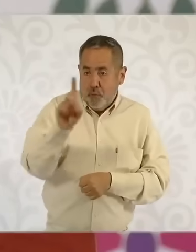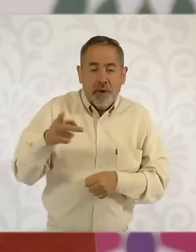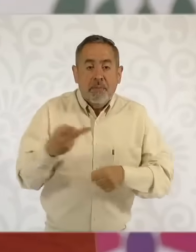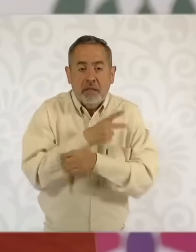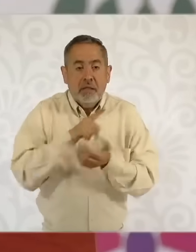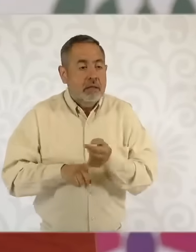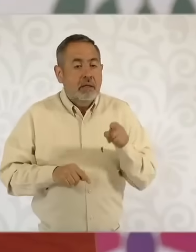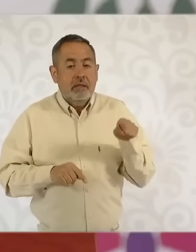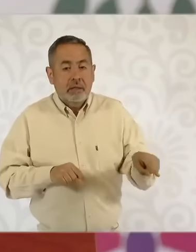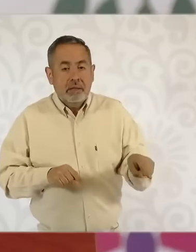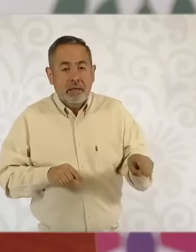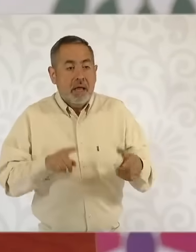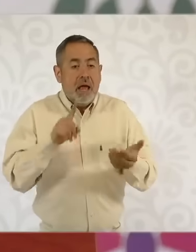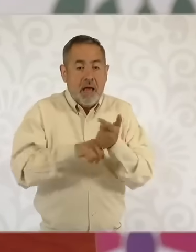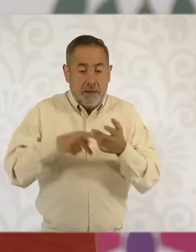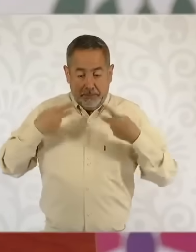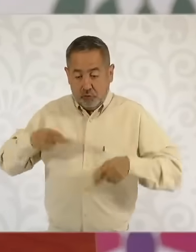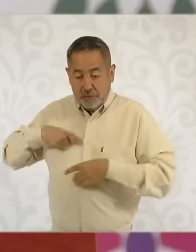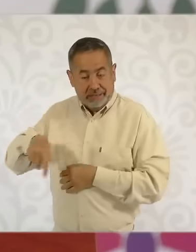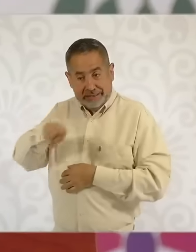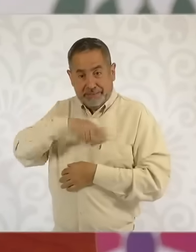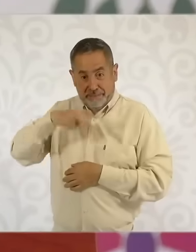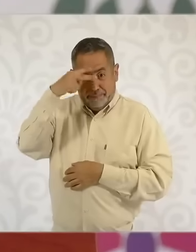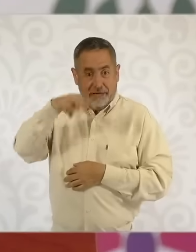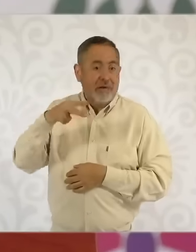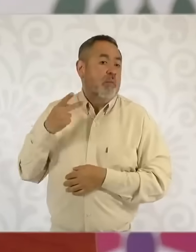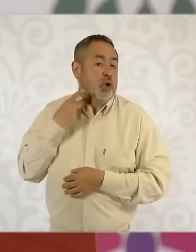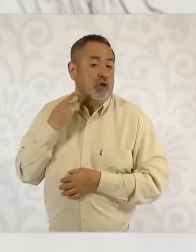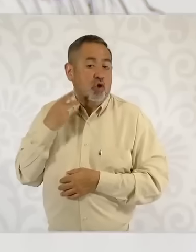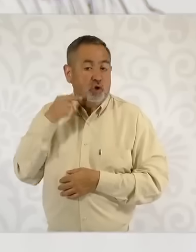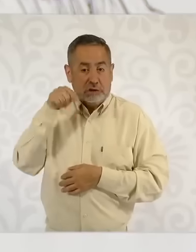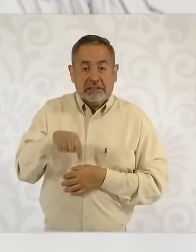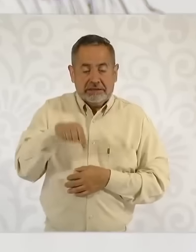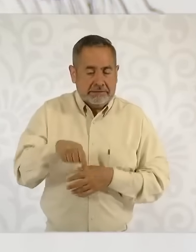personajes de la política mexicana